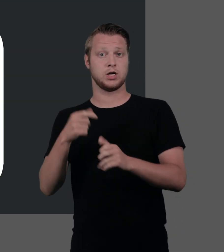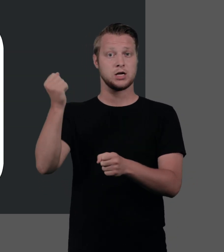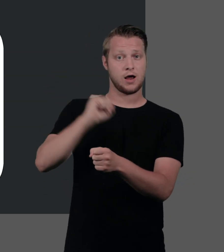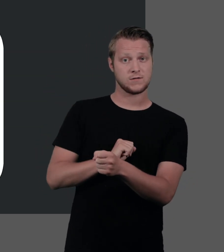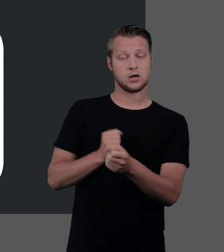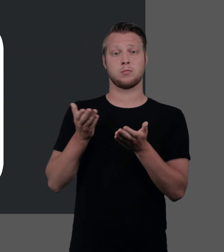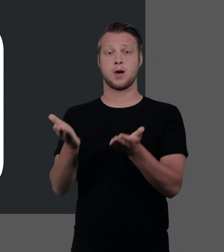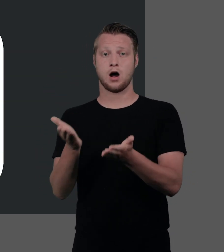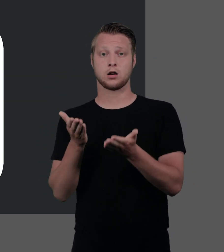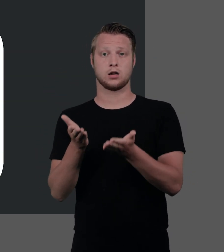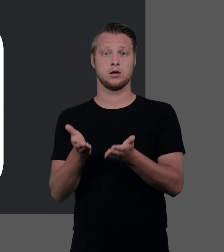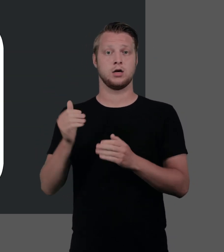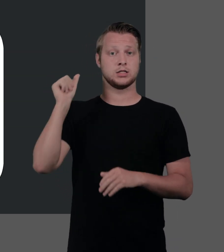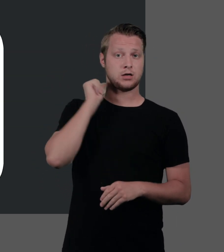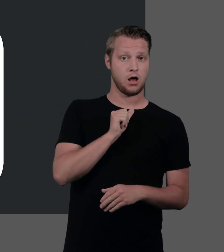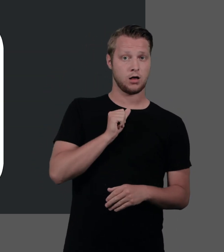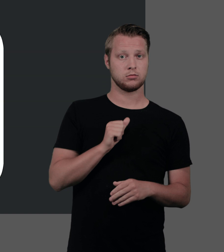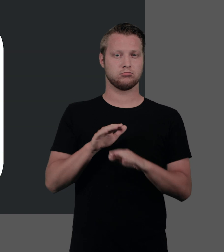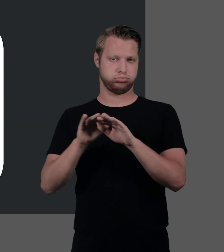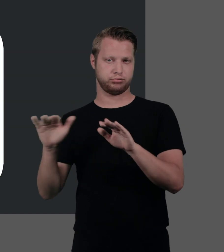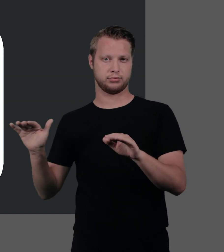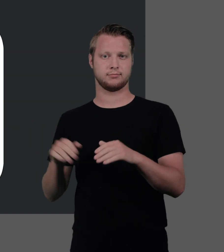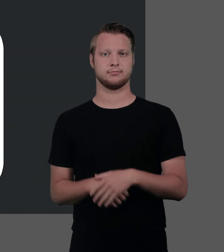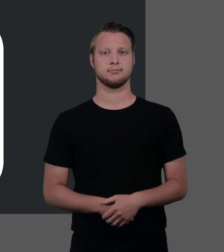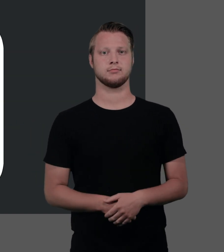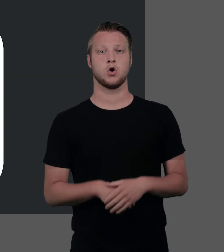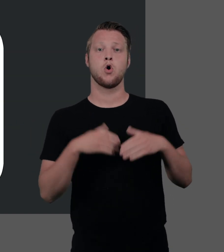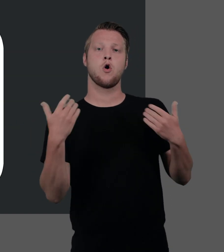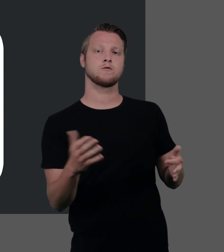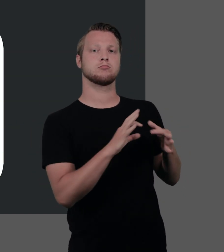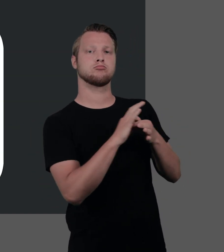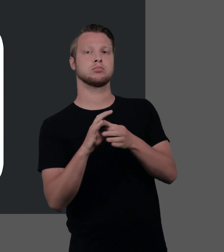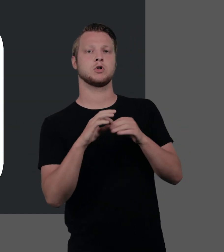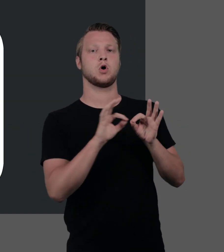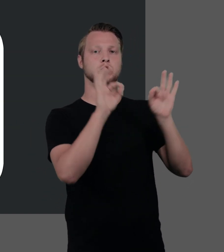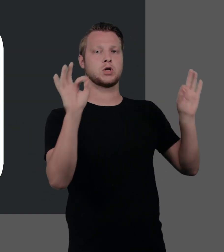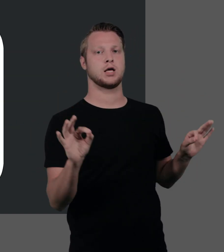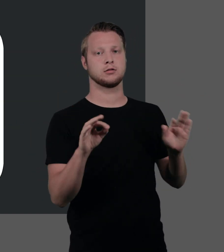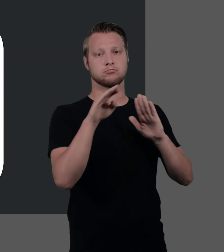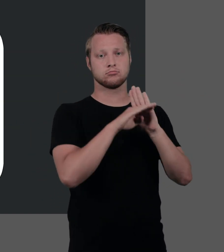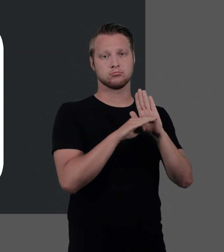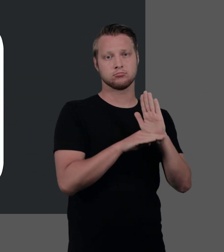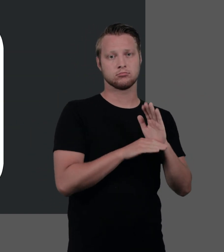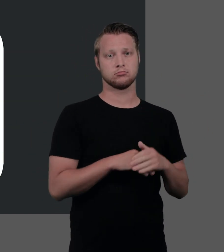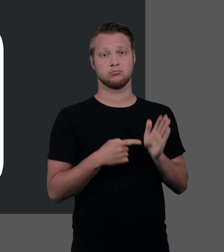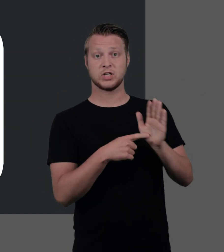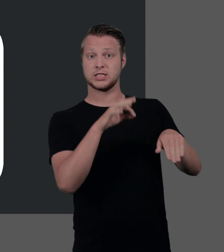(cafés, bakkerijen, slagerijen, enz.) of waar gezondheidsvoorschriften gelden